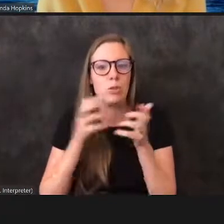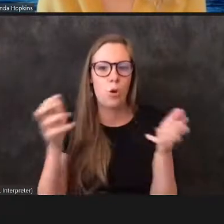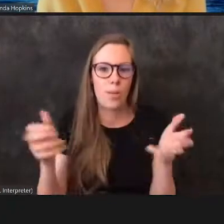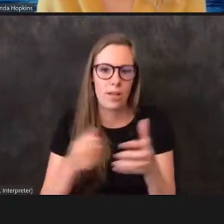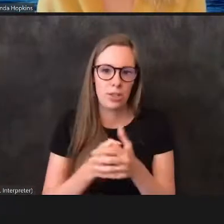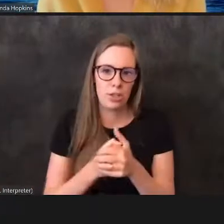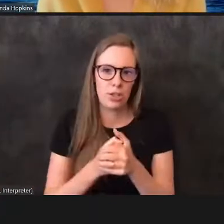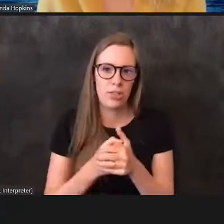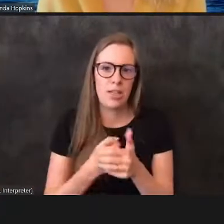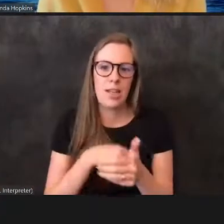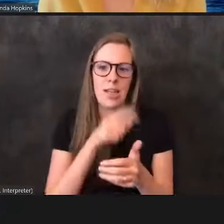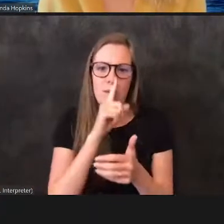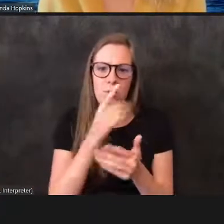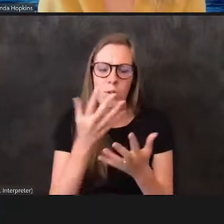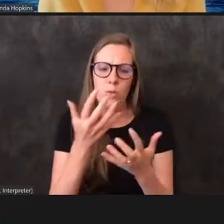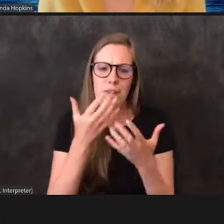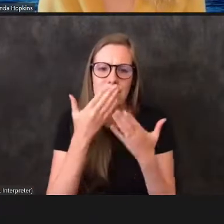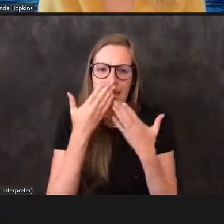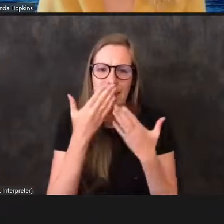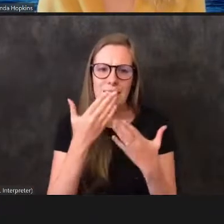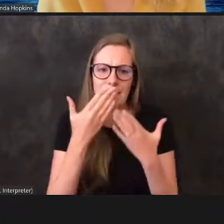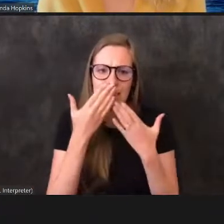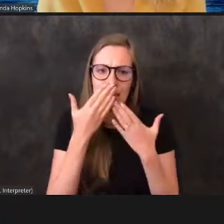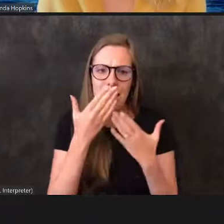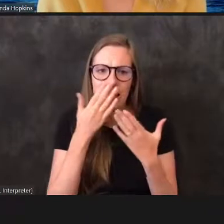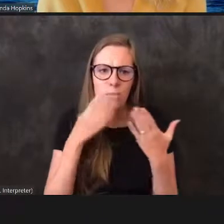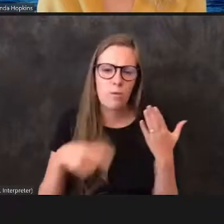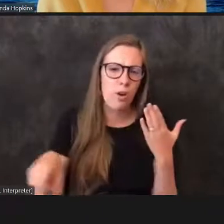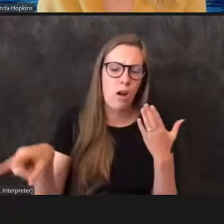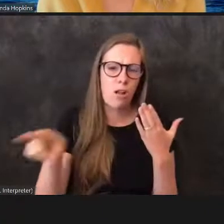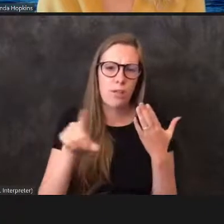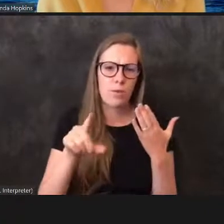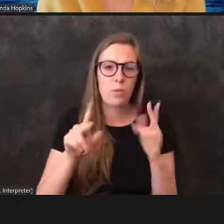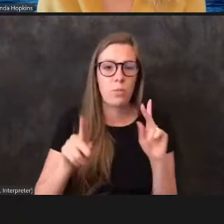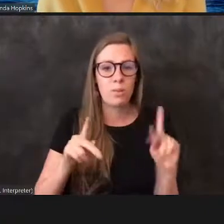Sundari Sonoma ha atravesado tanto, quiero hacer hacerle a todas esas personas que